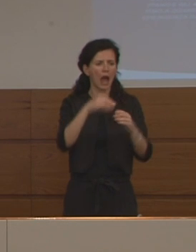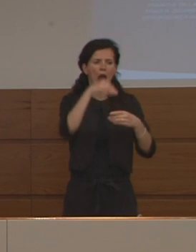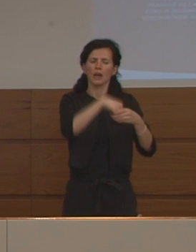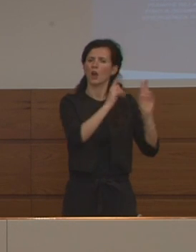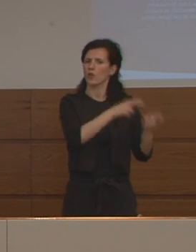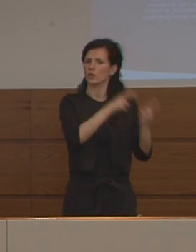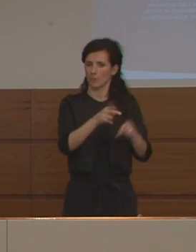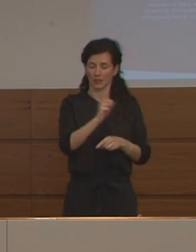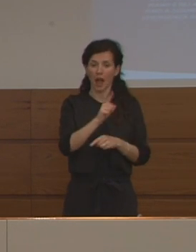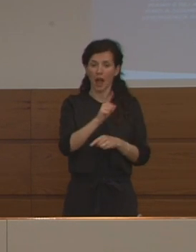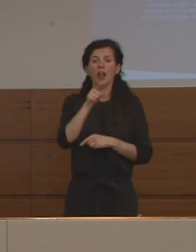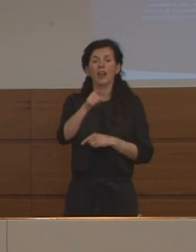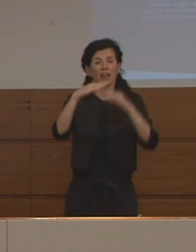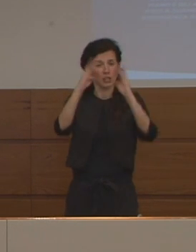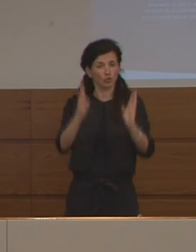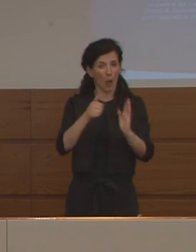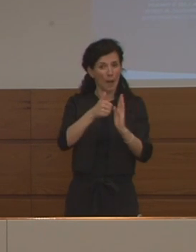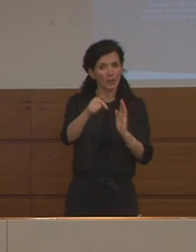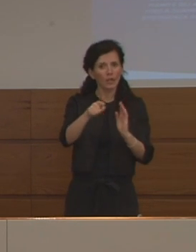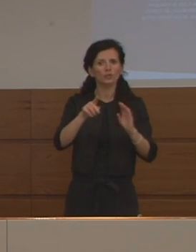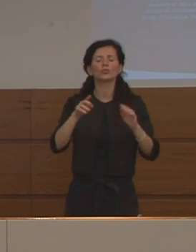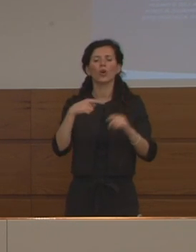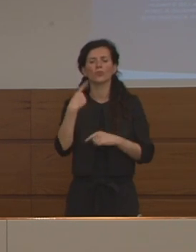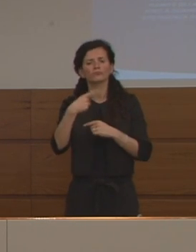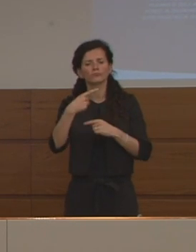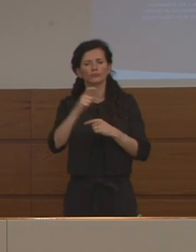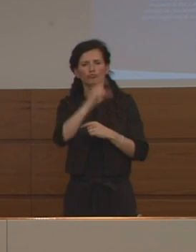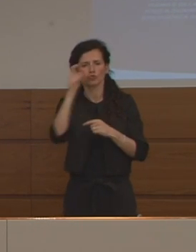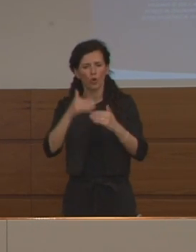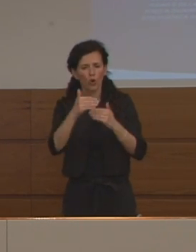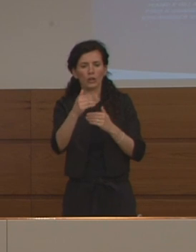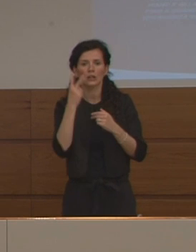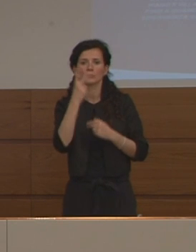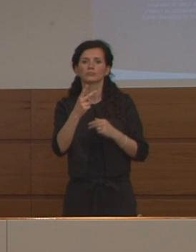giorni trovato morto in casa, ma il medico legale sul certificato di morte